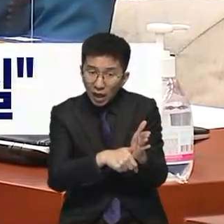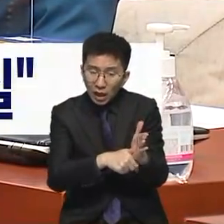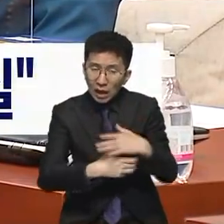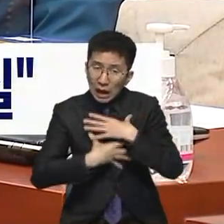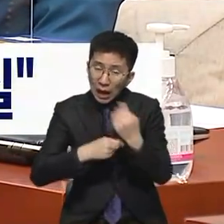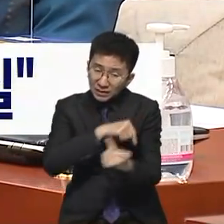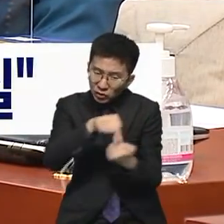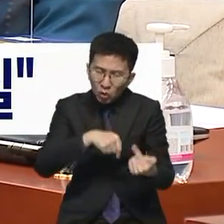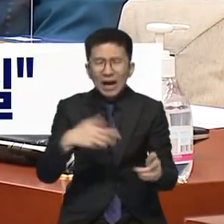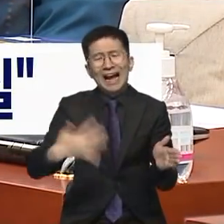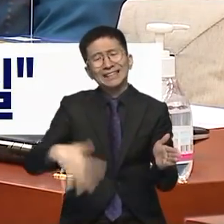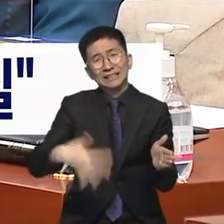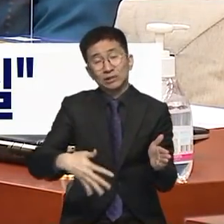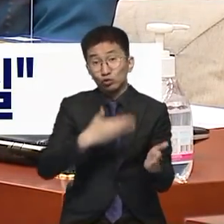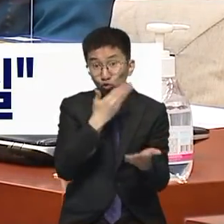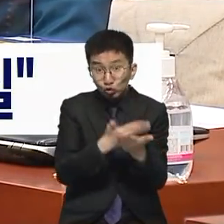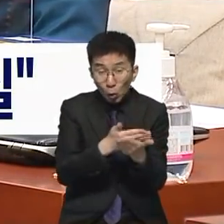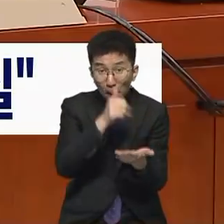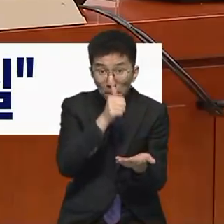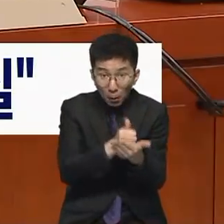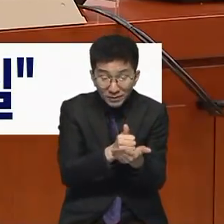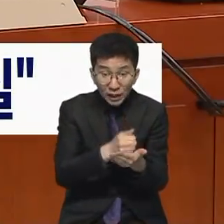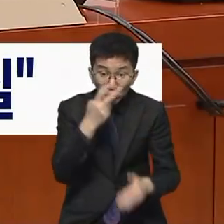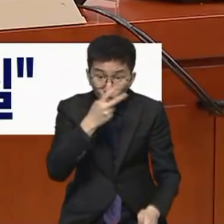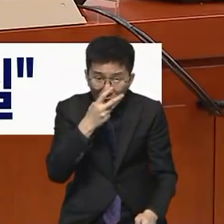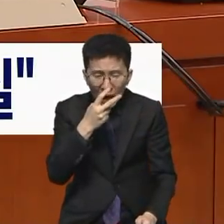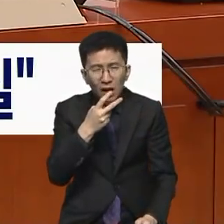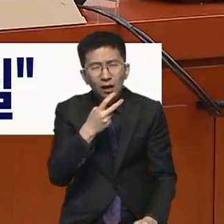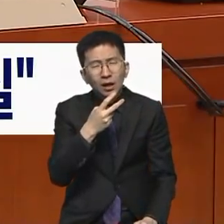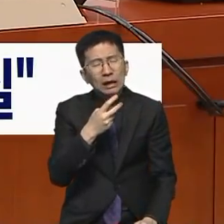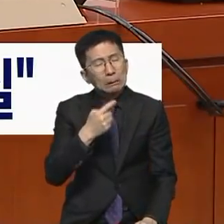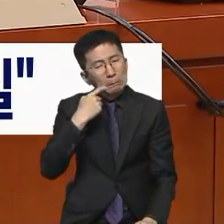중요범죄 수사가 부실해질 수 있다며 민주당 법안에 정면으로 맞섰습니다.